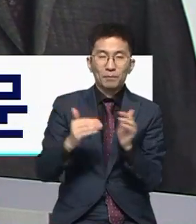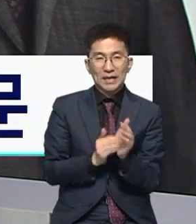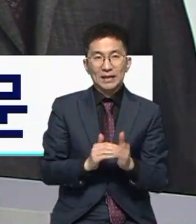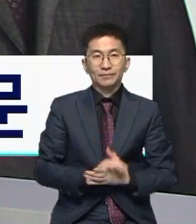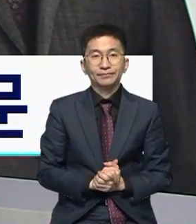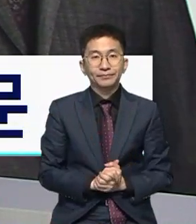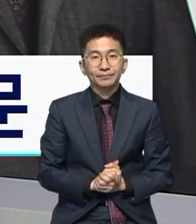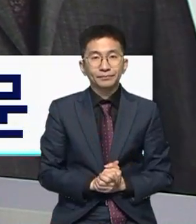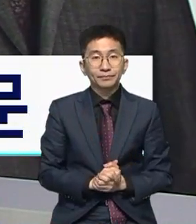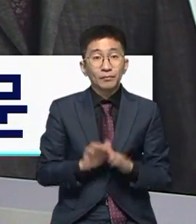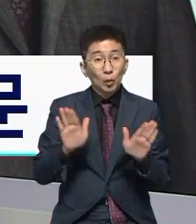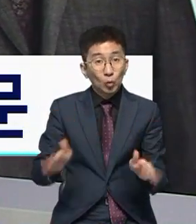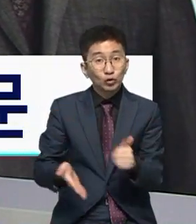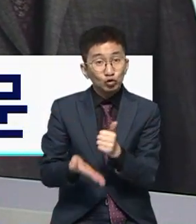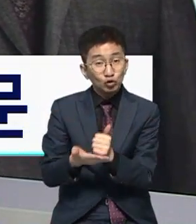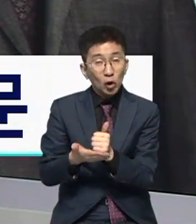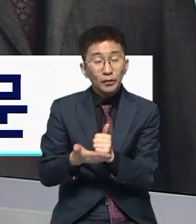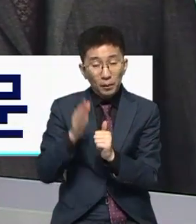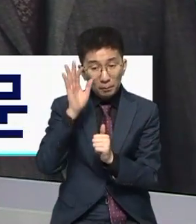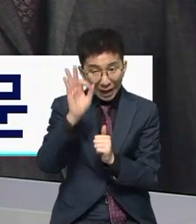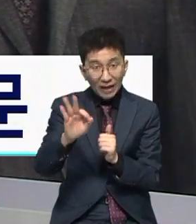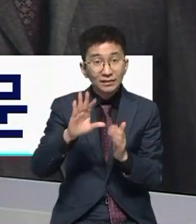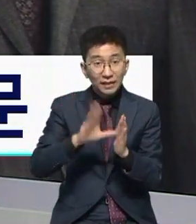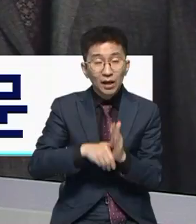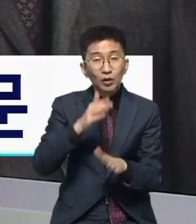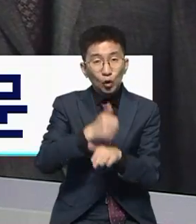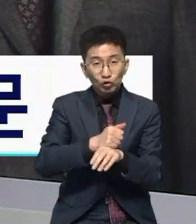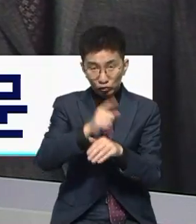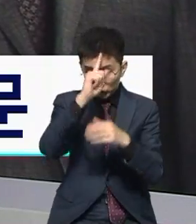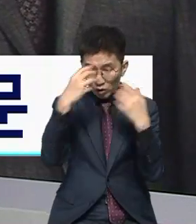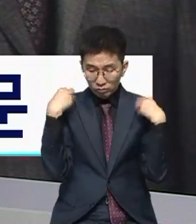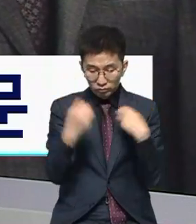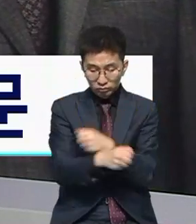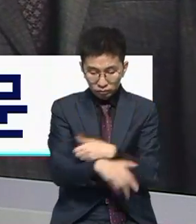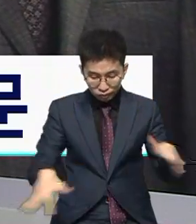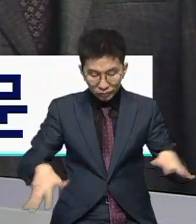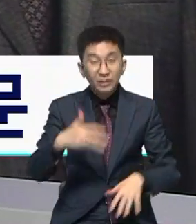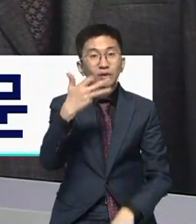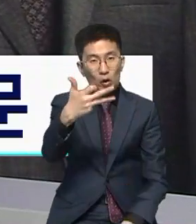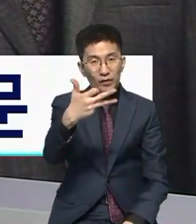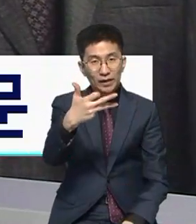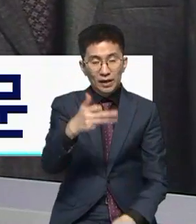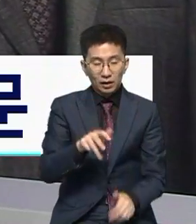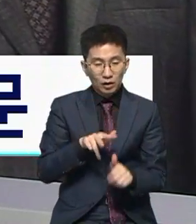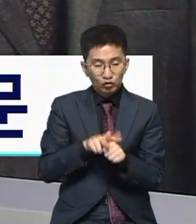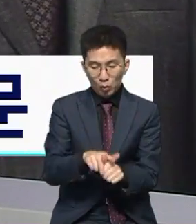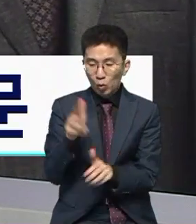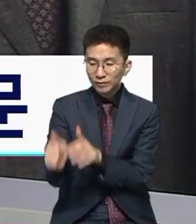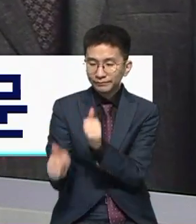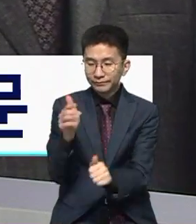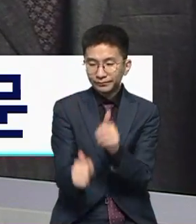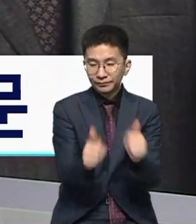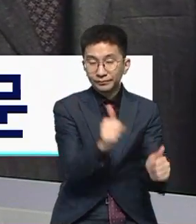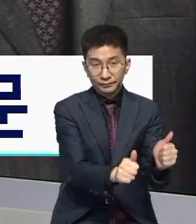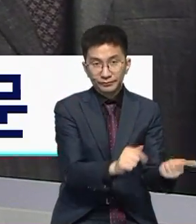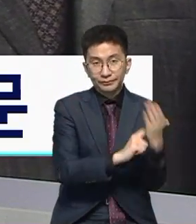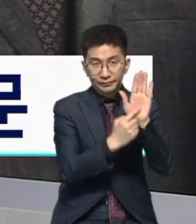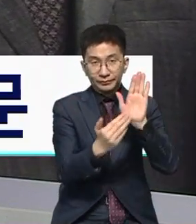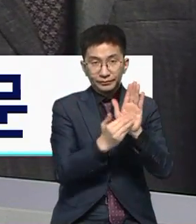오늘 지명으로 윤석열 정부 초대 내각 18개 부처 국무위원 후보자 발표가 마무리됐습니다. 조윤하 기자입니다.